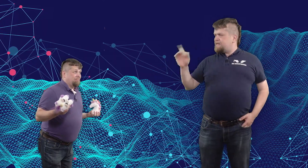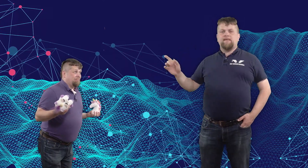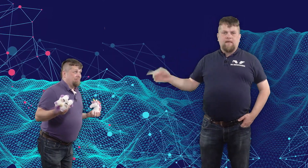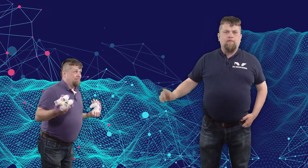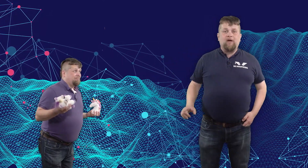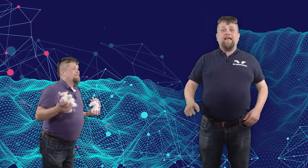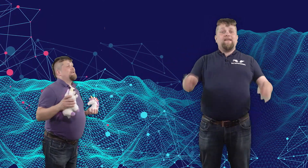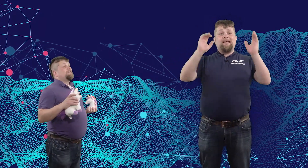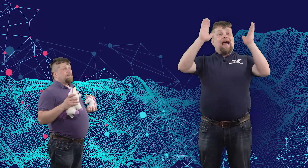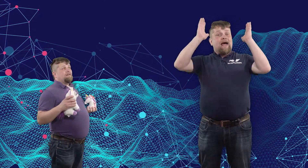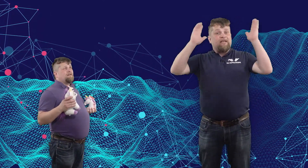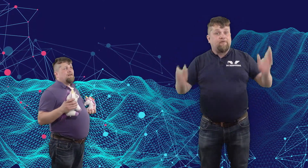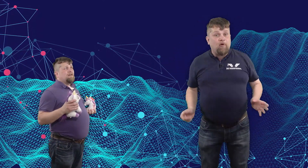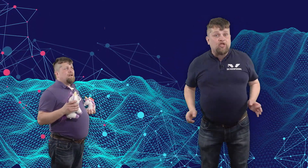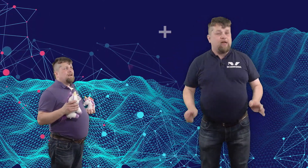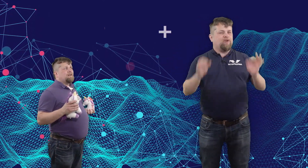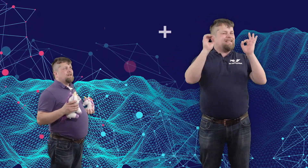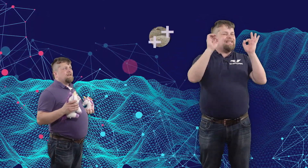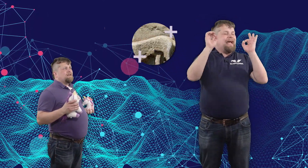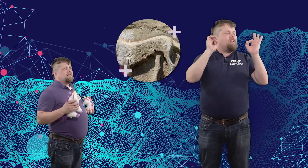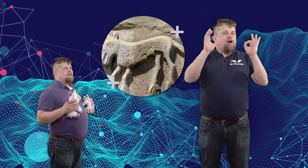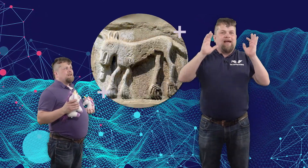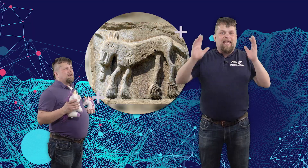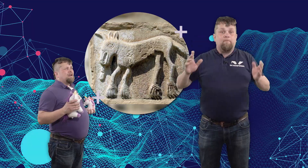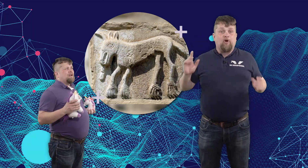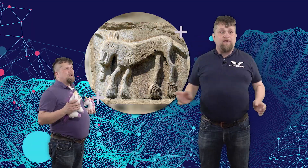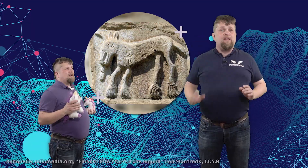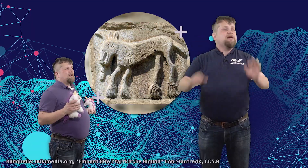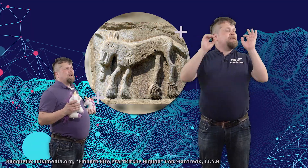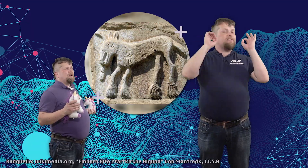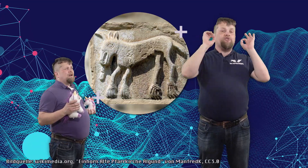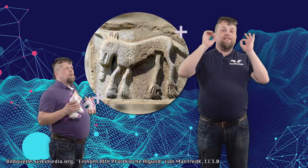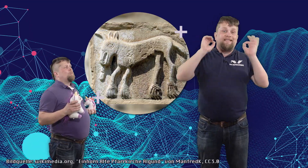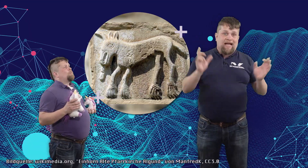Das ist wohl richtig. Aber die Vorstellung, dass es Einhörner geben könnte, ist schon sehr alt.